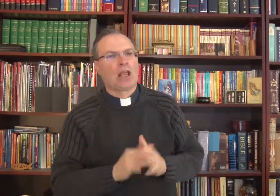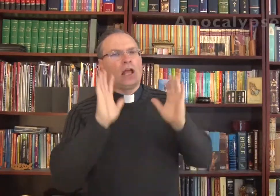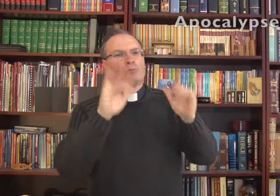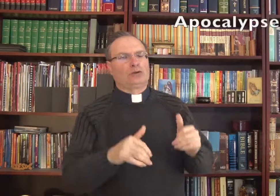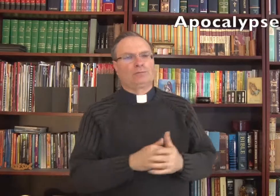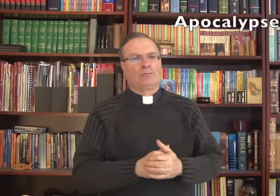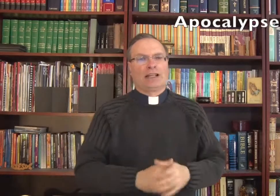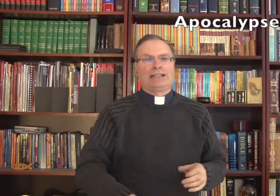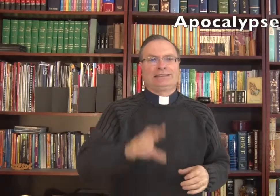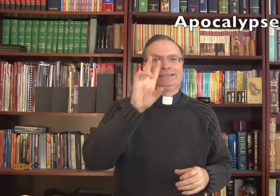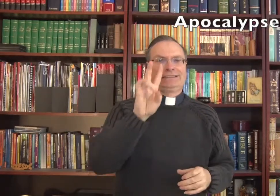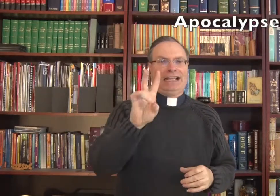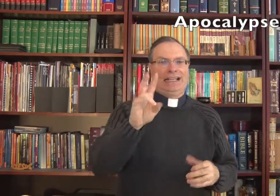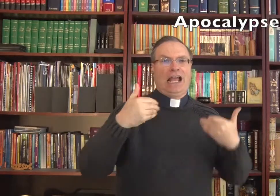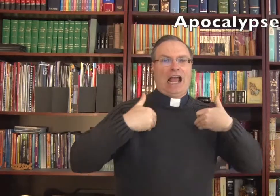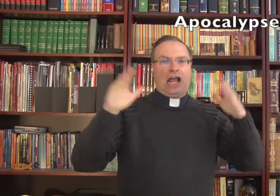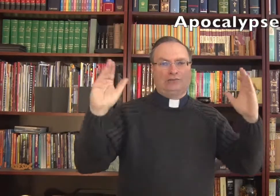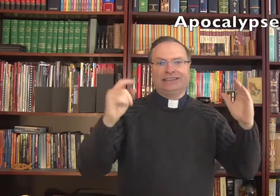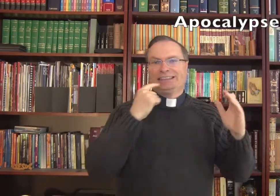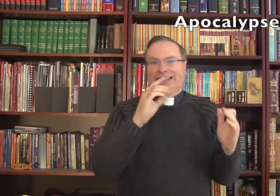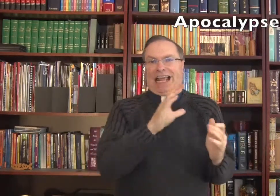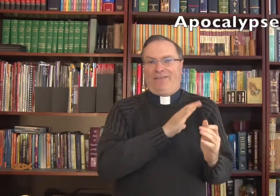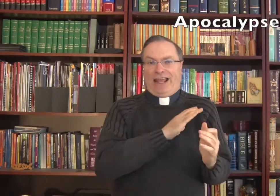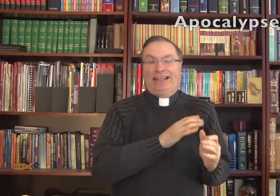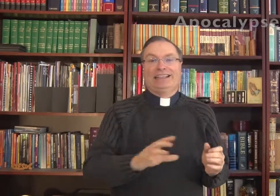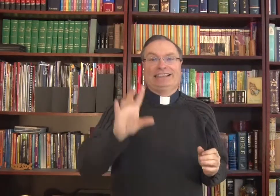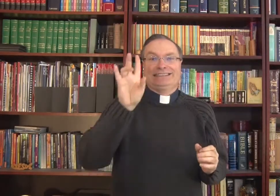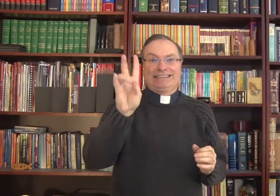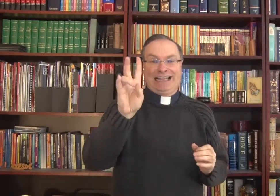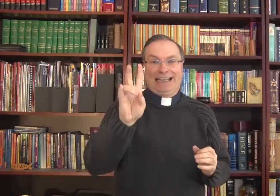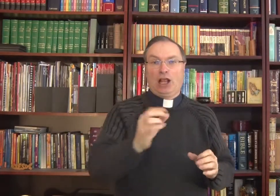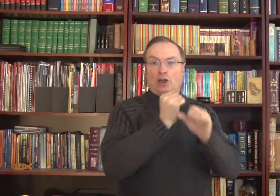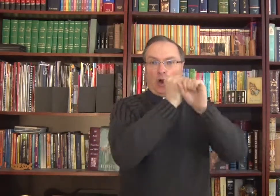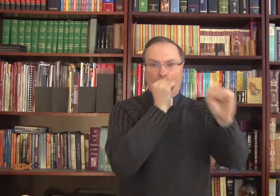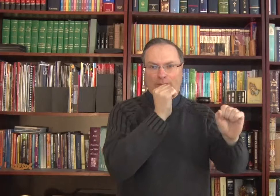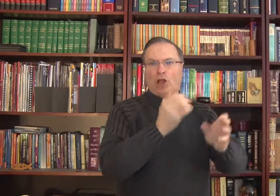«Puis les sept anges qui avaient les sept trompettes se préparèrent